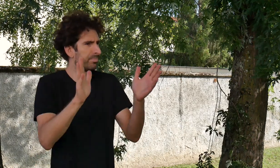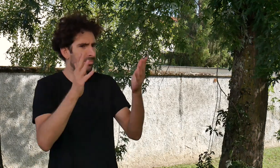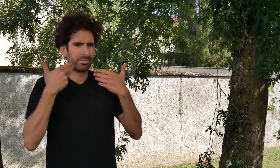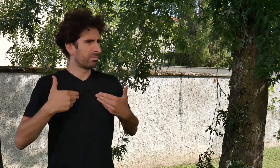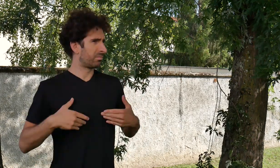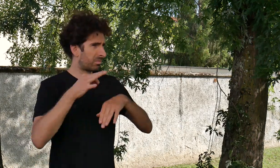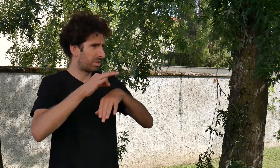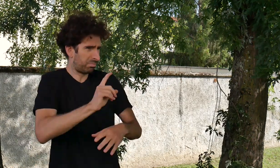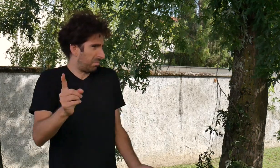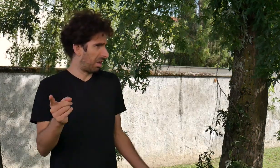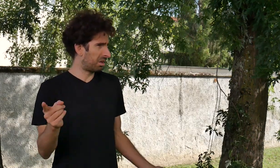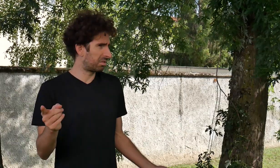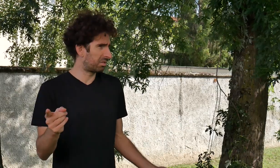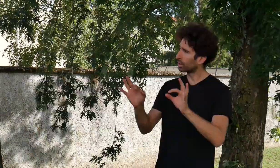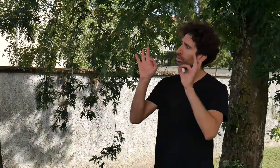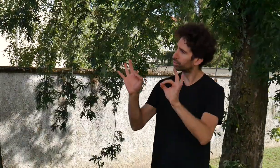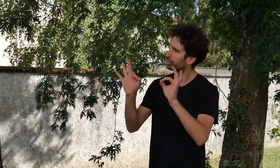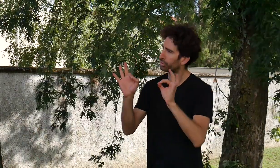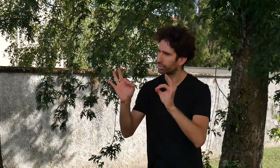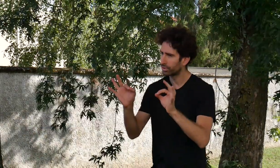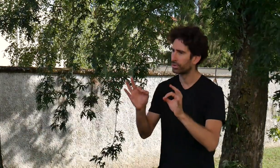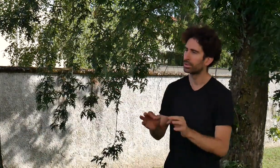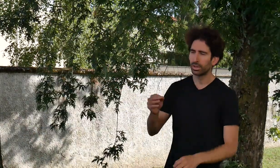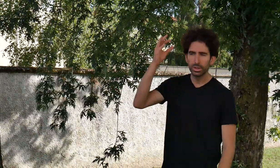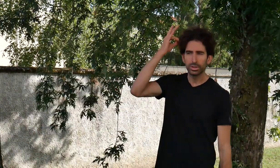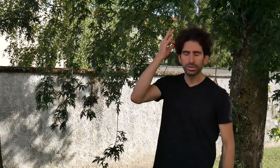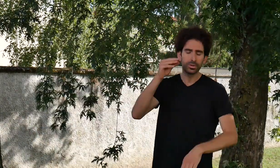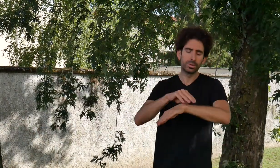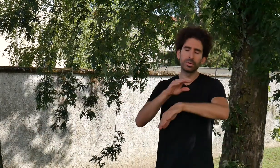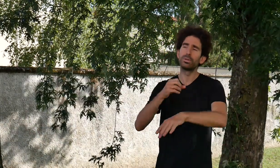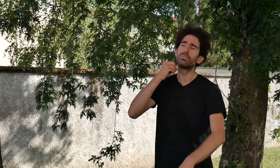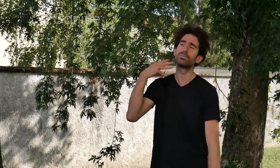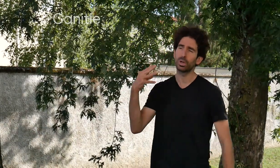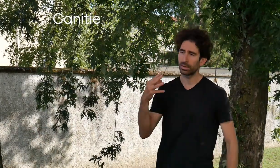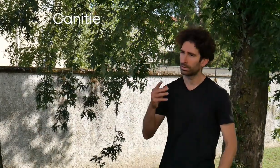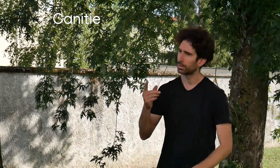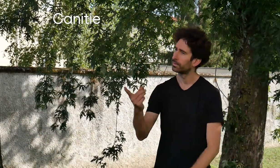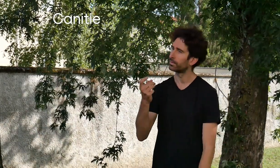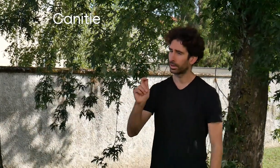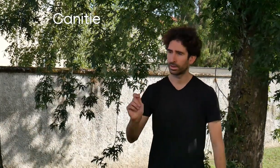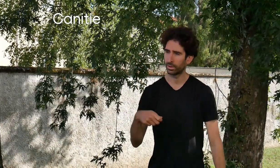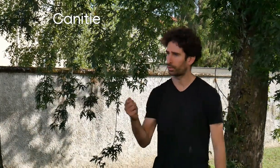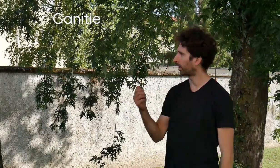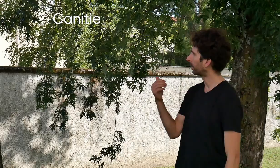Mais je ne suis pas malade ! C'est juste. Il s'agit alors d'une canitie naturelle.